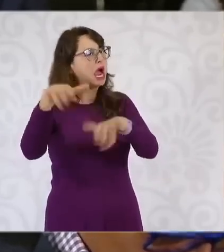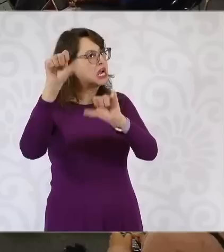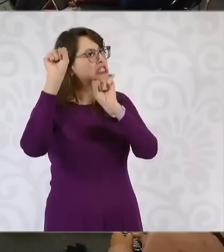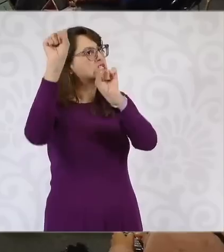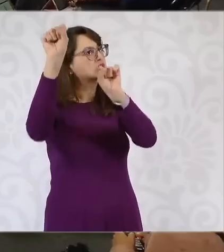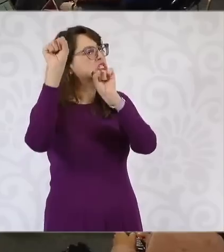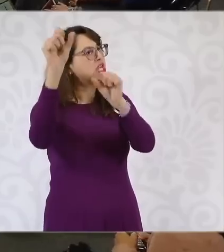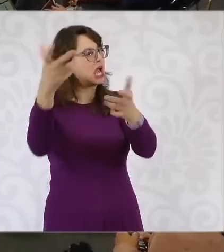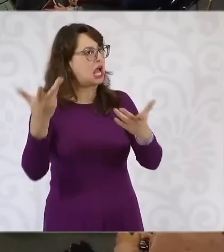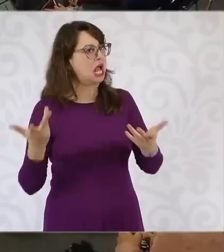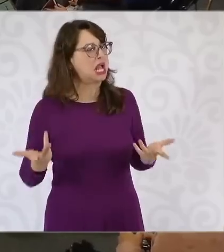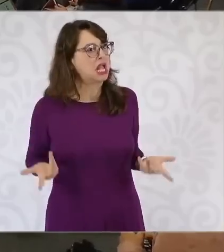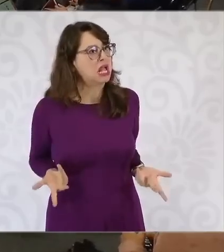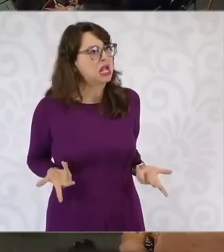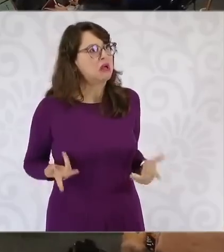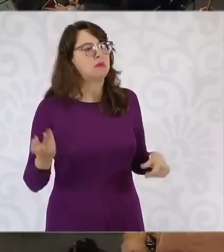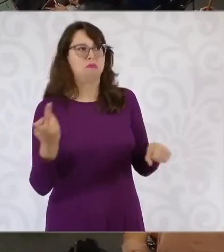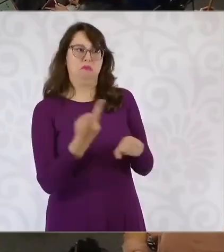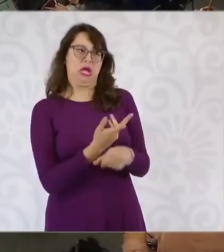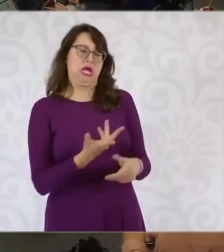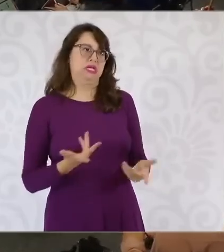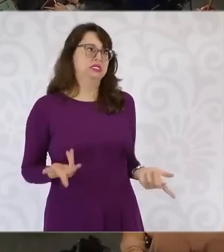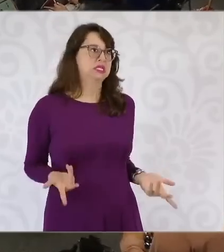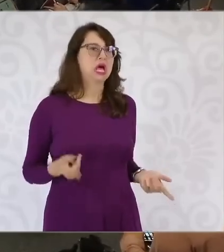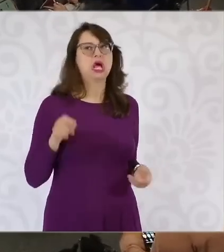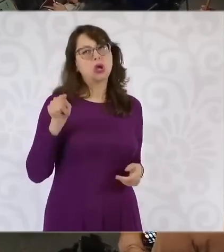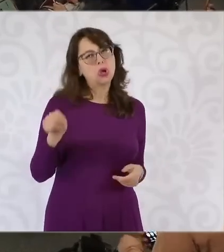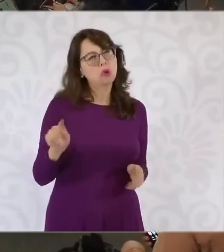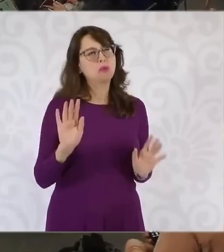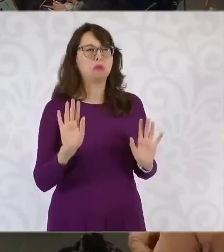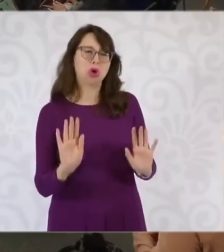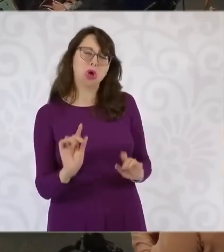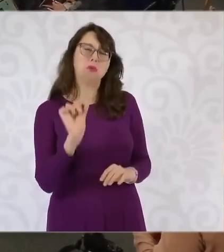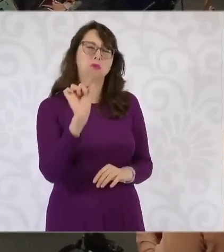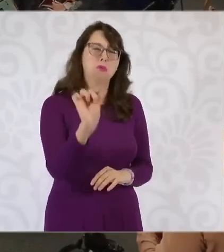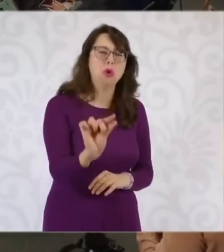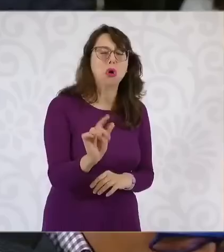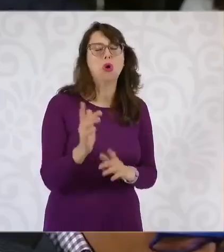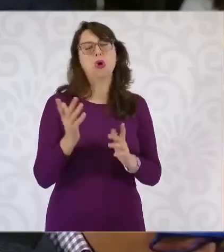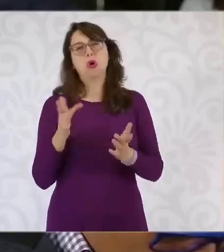si sabe que les dieron les ampliaron un poco el eventual hay gente que tiene 10 años y es